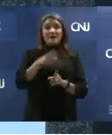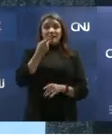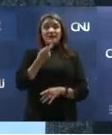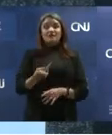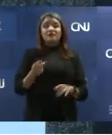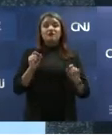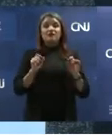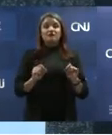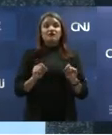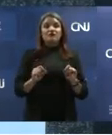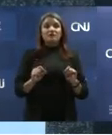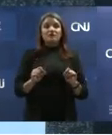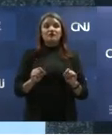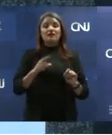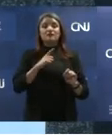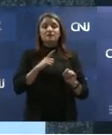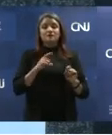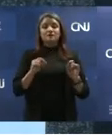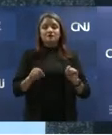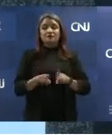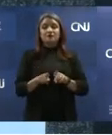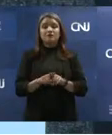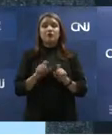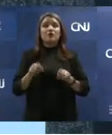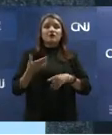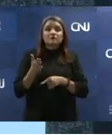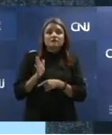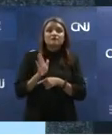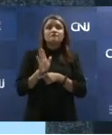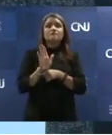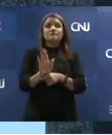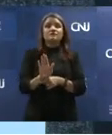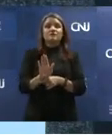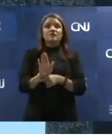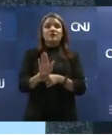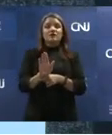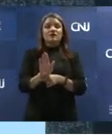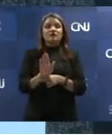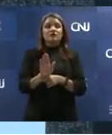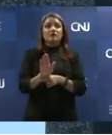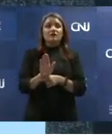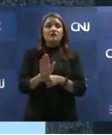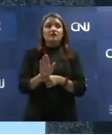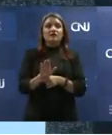contamos com inestimável colaboração do relevante ator nesse processo.